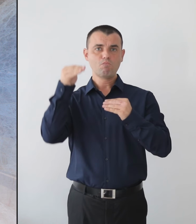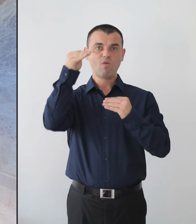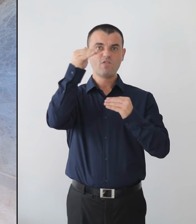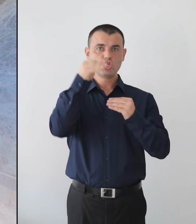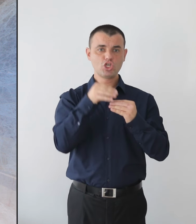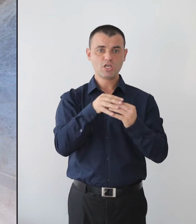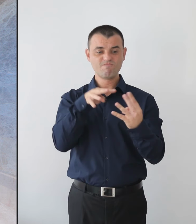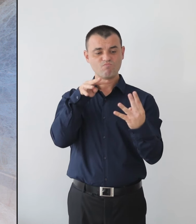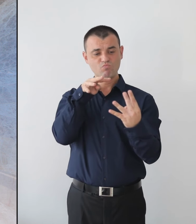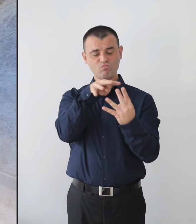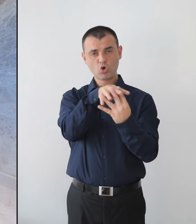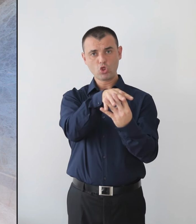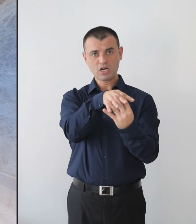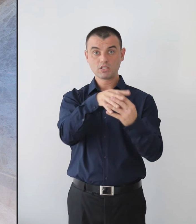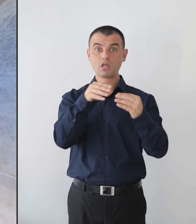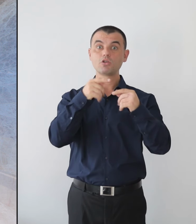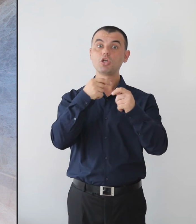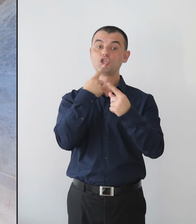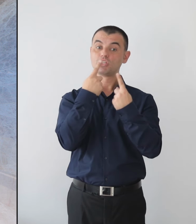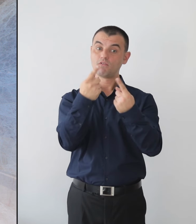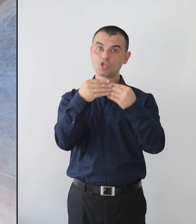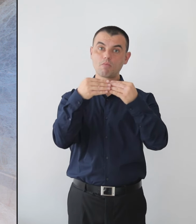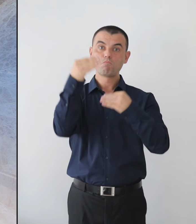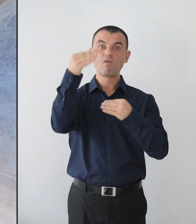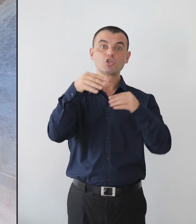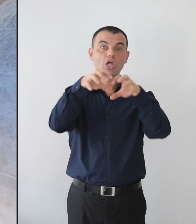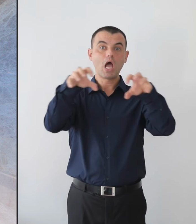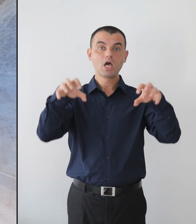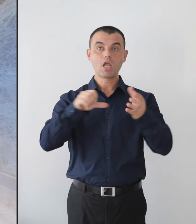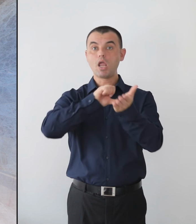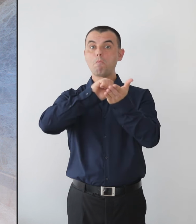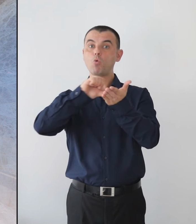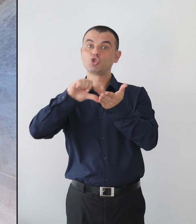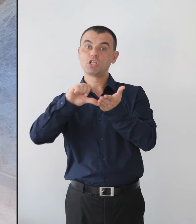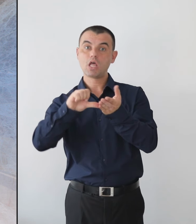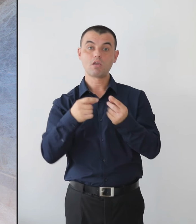Това увеличава дълбочината на рязкост и по-голяма част от кадъра е на фокус.